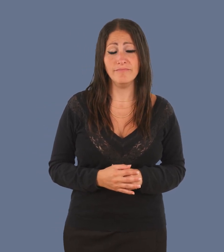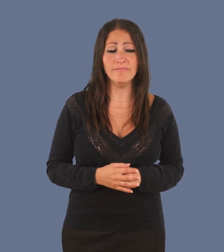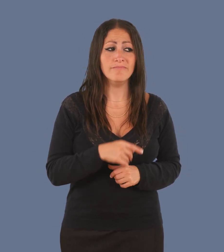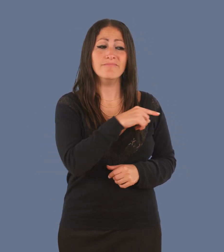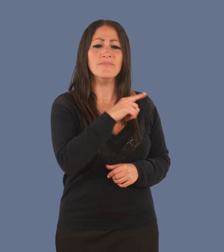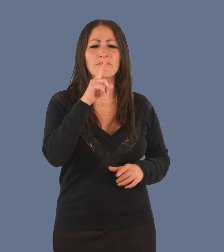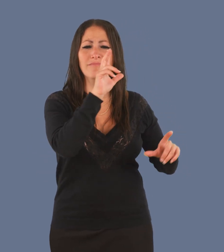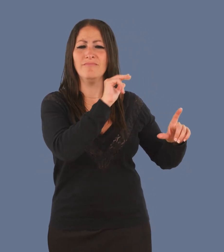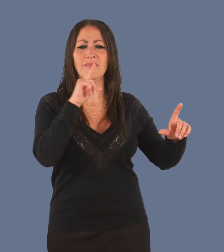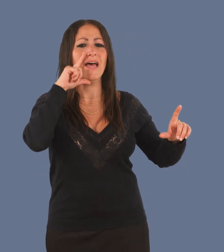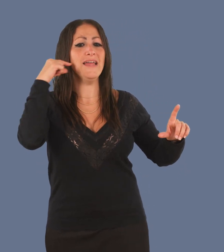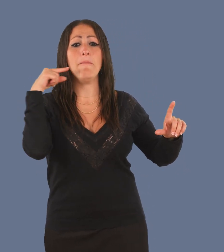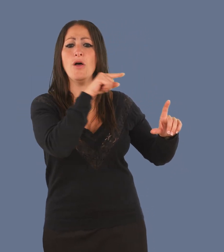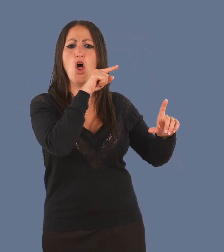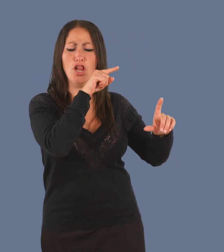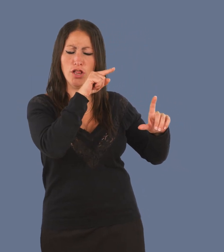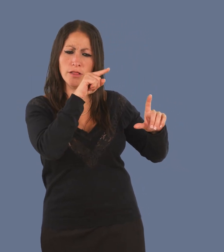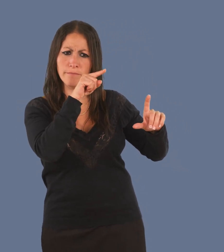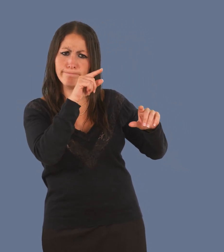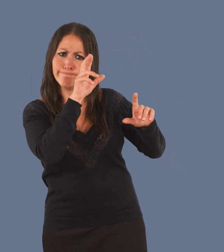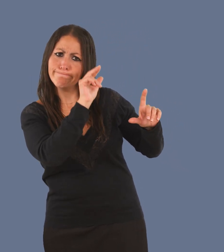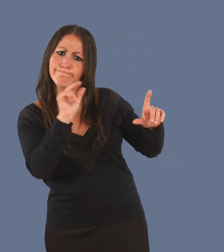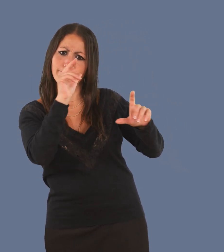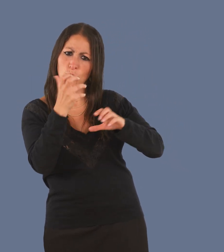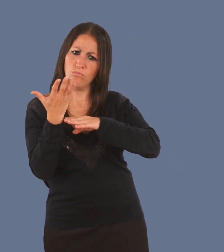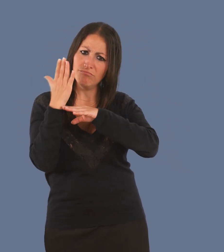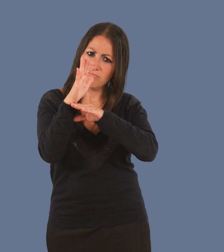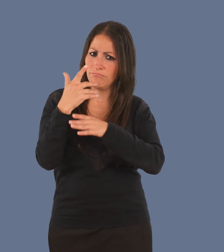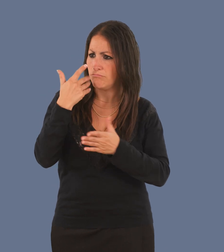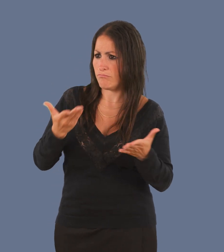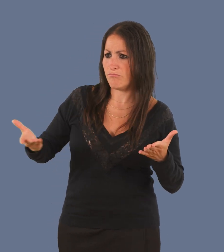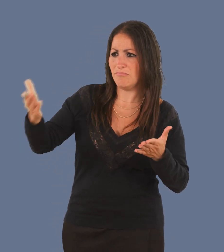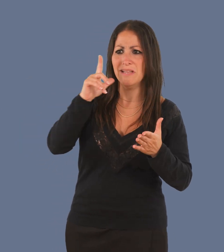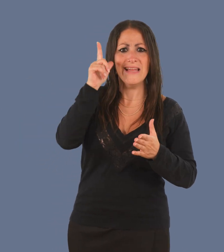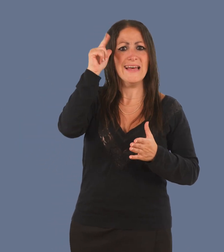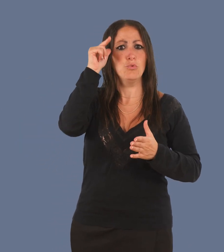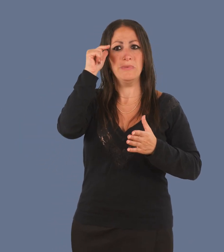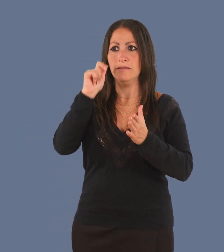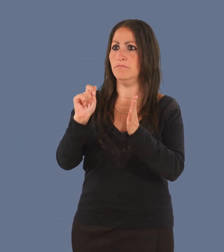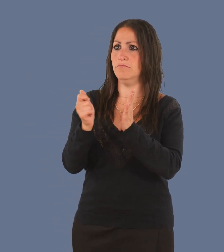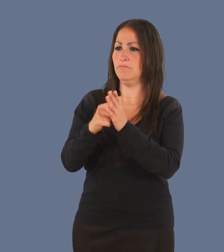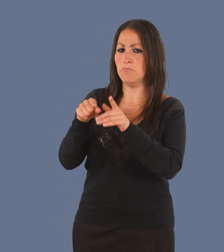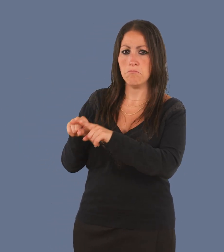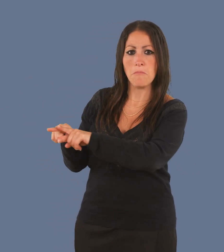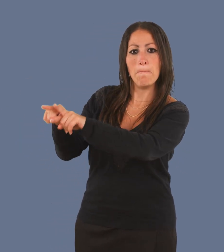Caillebotte souligne cette uniformité républicaine